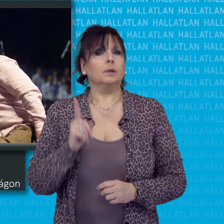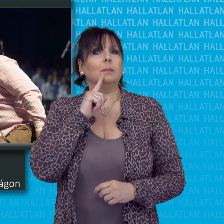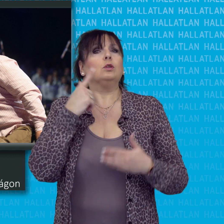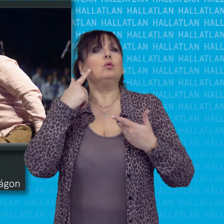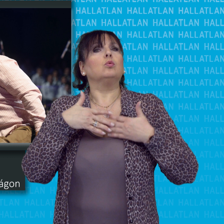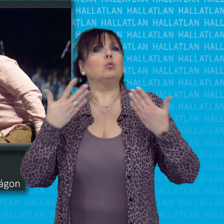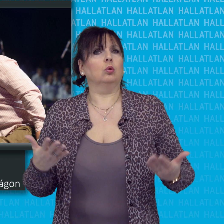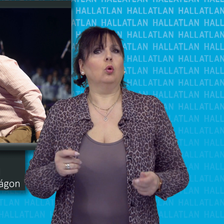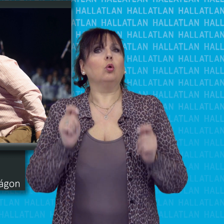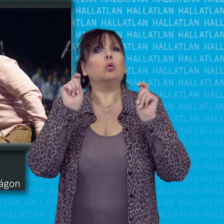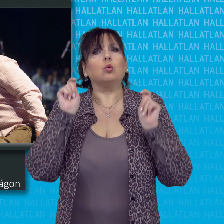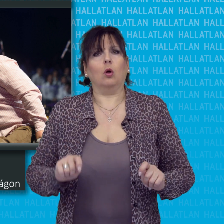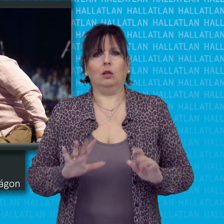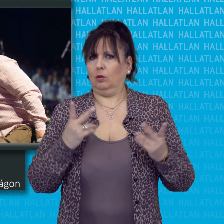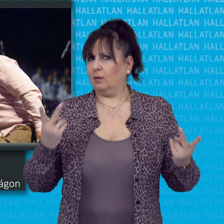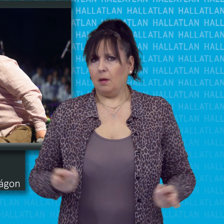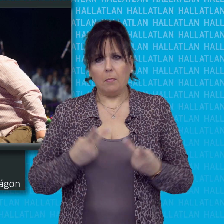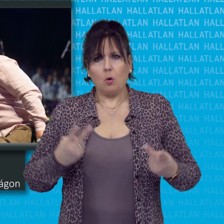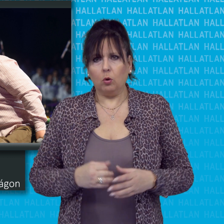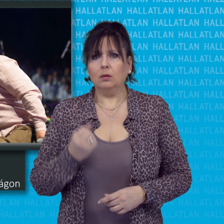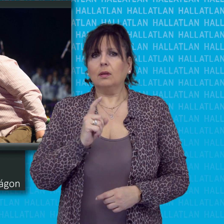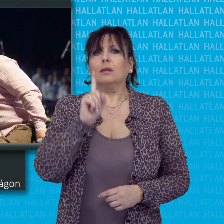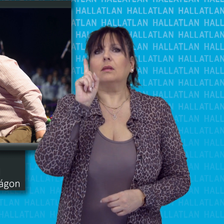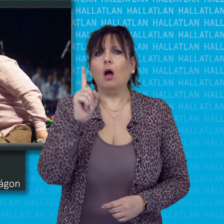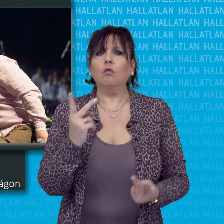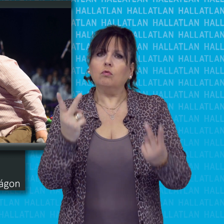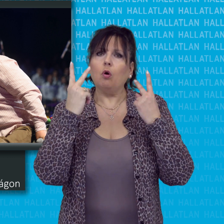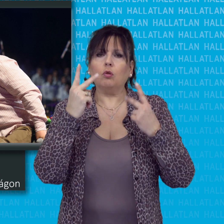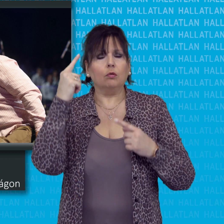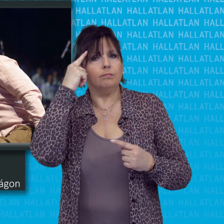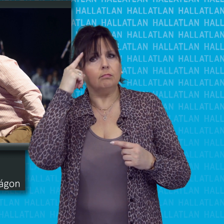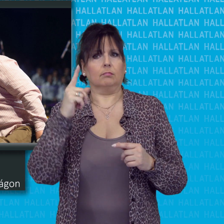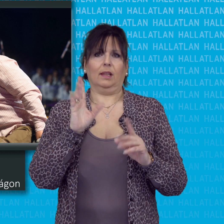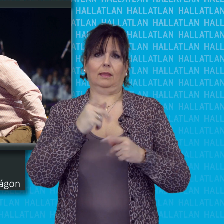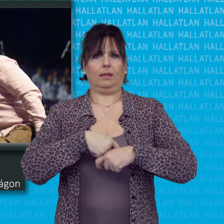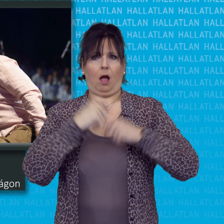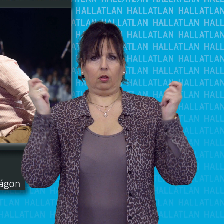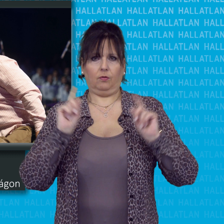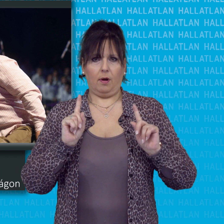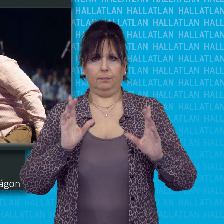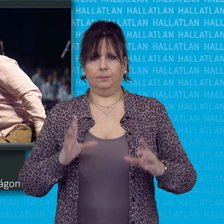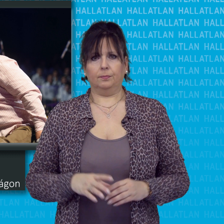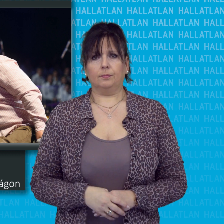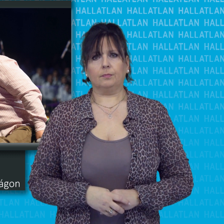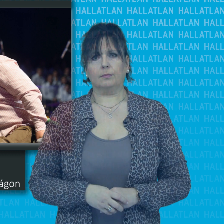Tudjuk, nehéz új döntést hozni, de ne adják fel, ahogy mi sem tesszük.